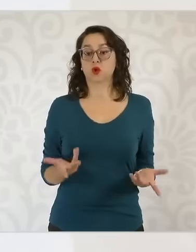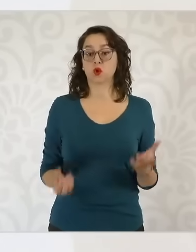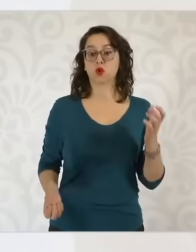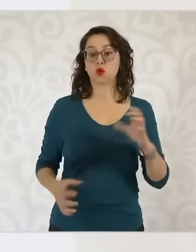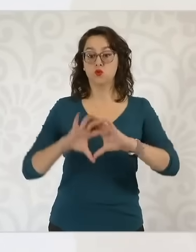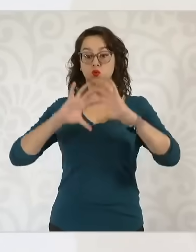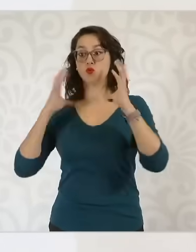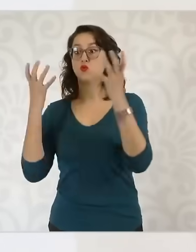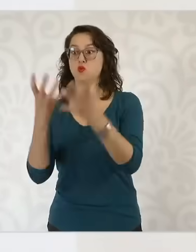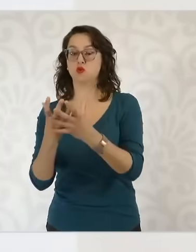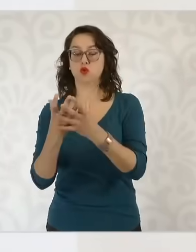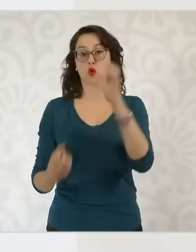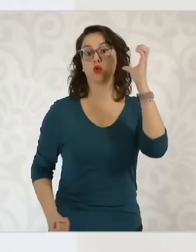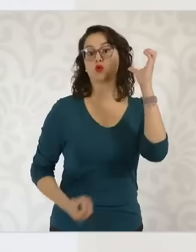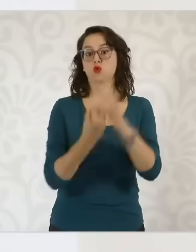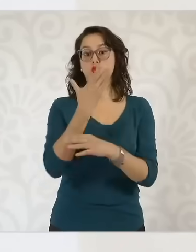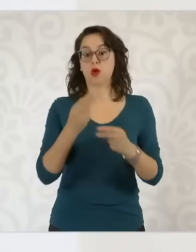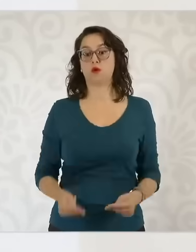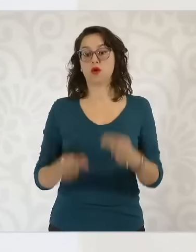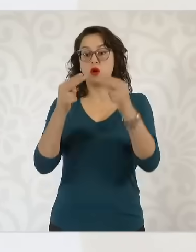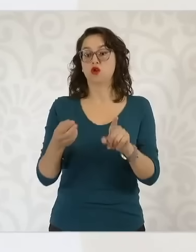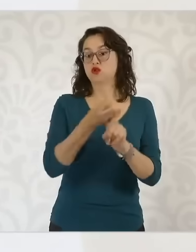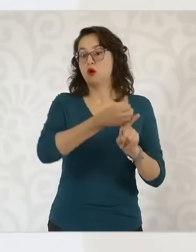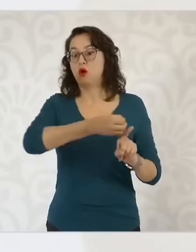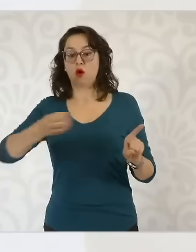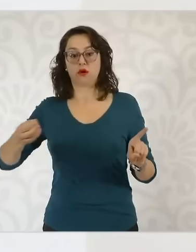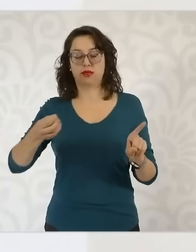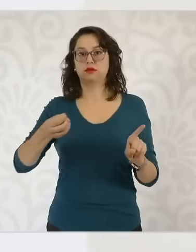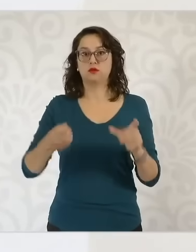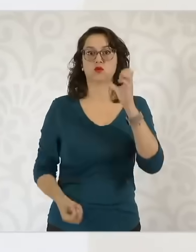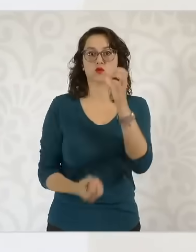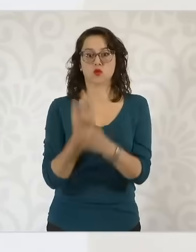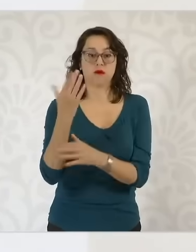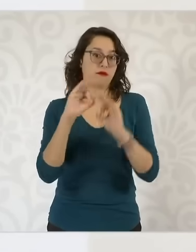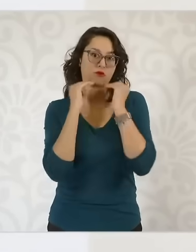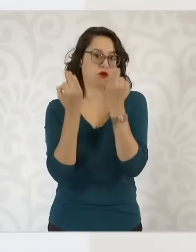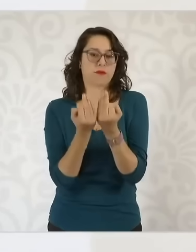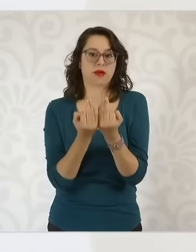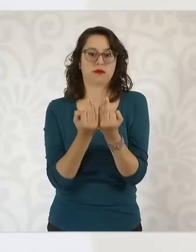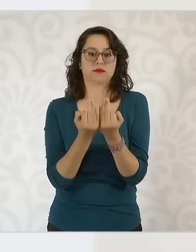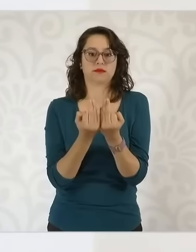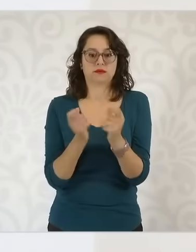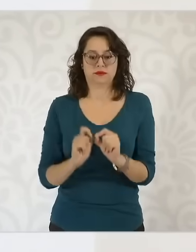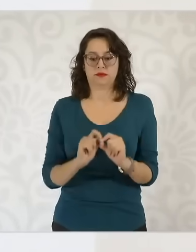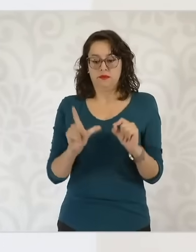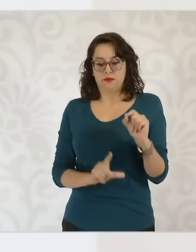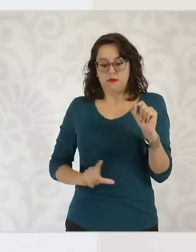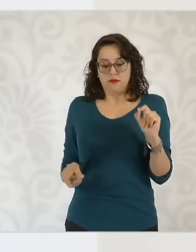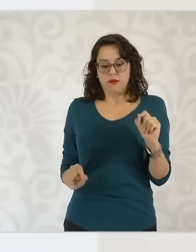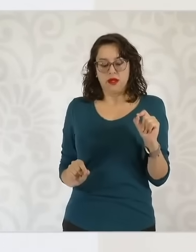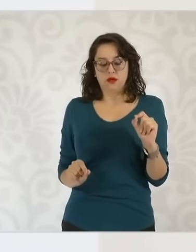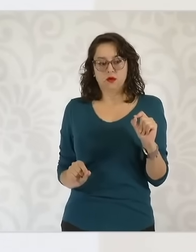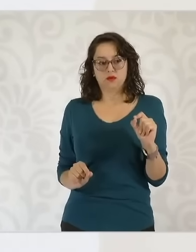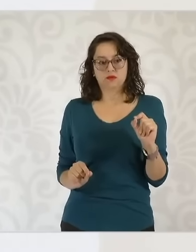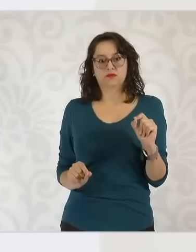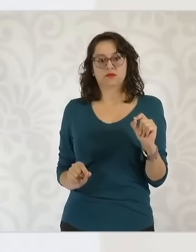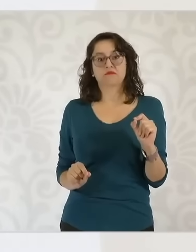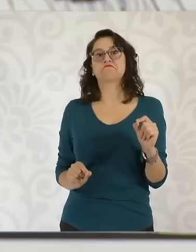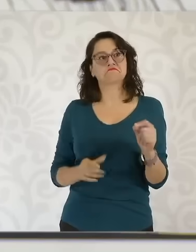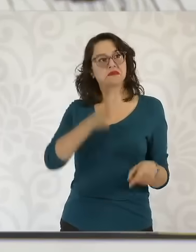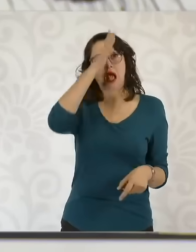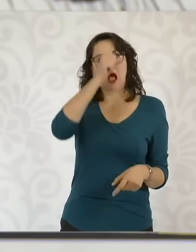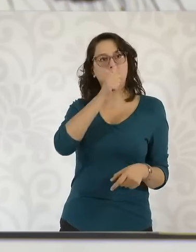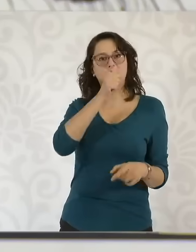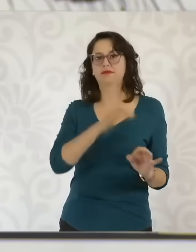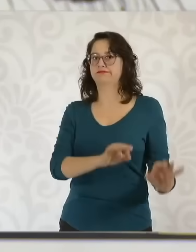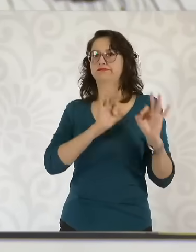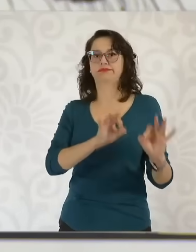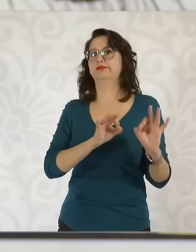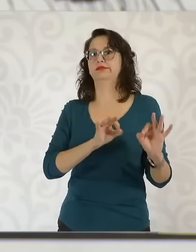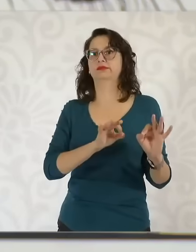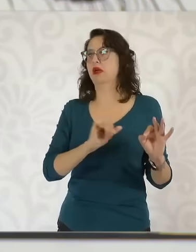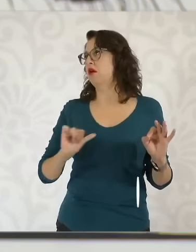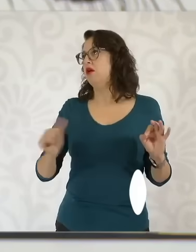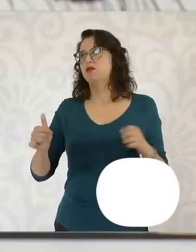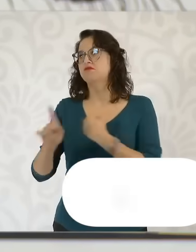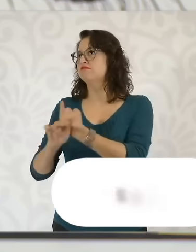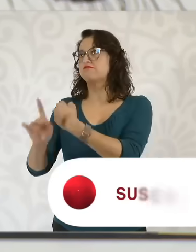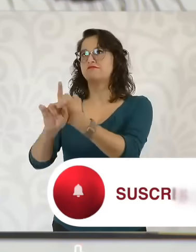mundial, porque es un nuevo orden comercial mundial. Eh, tenemos el mejor acuerdo posible